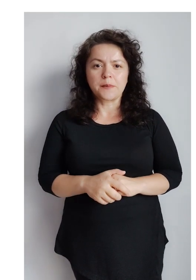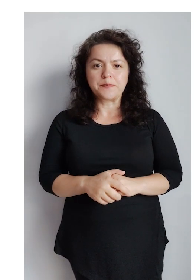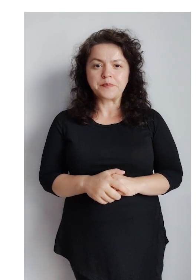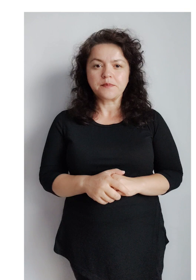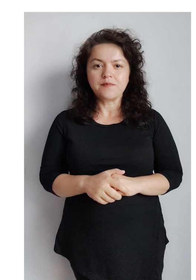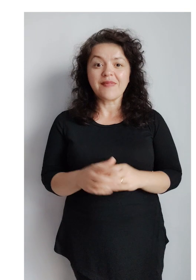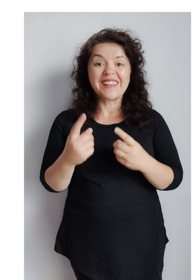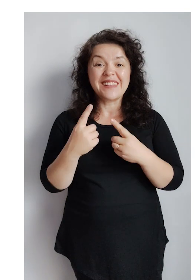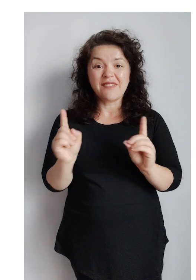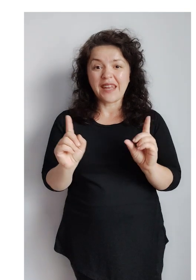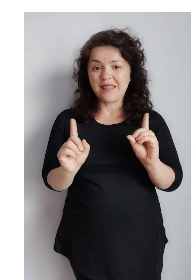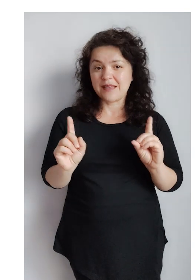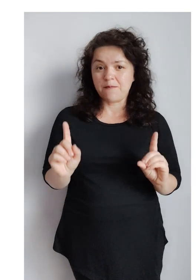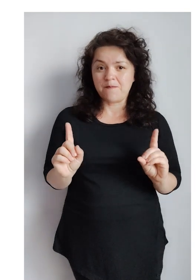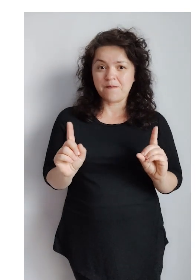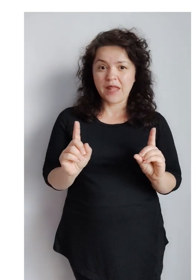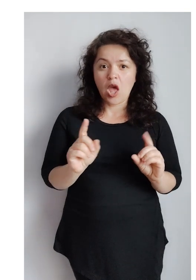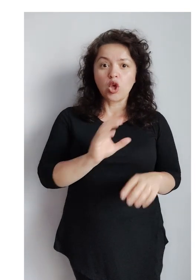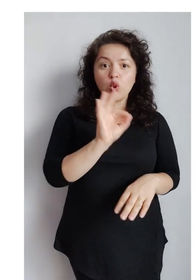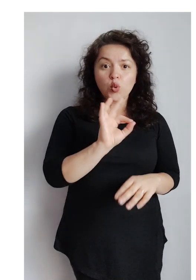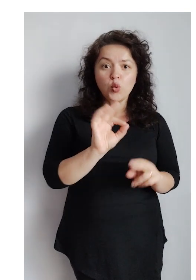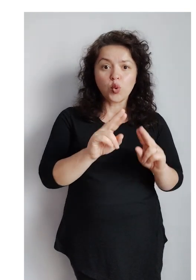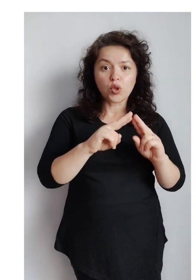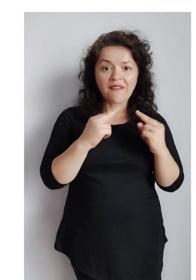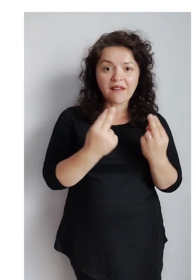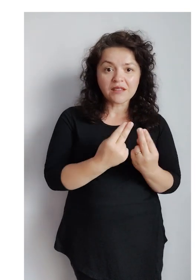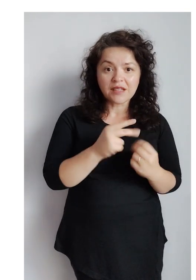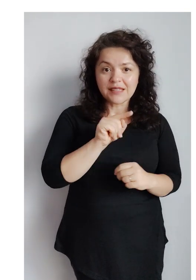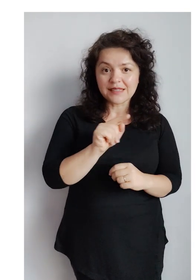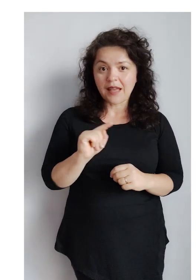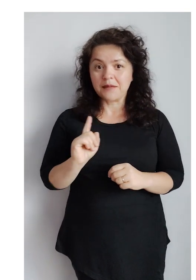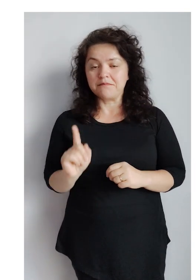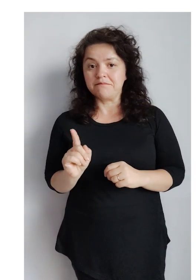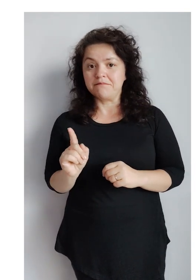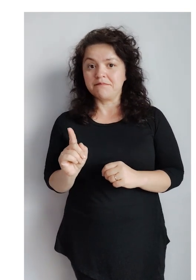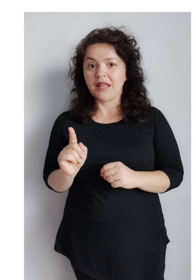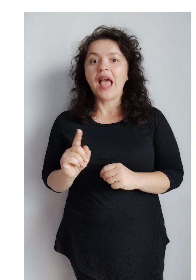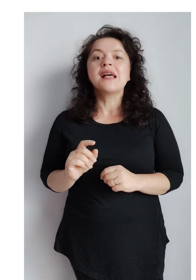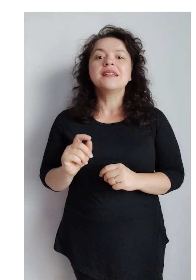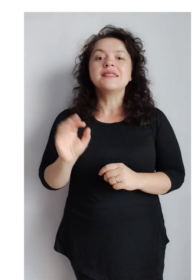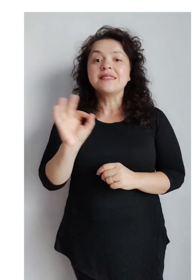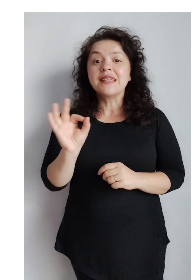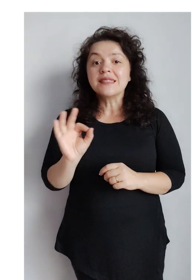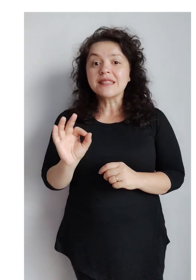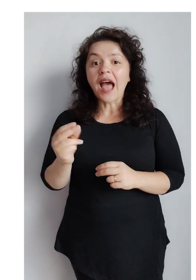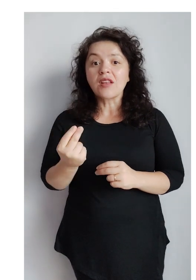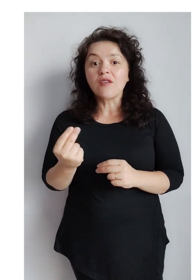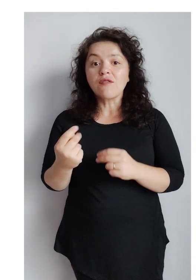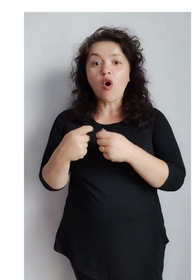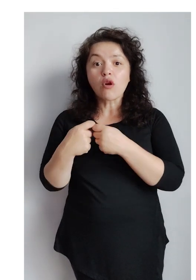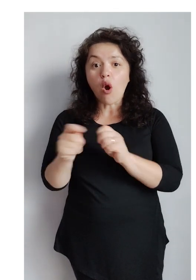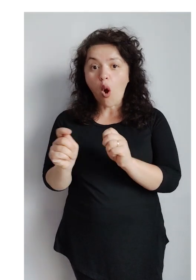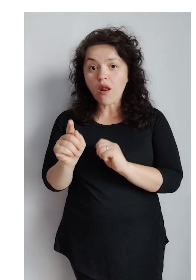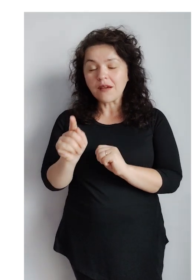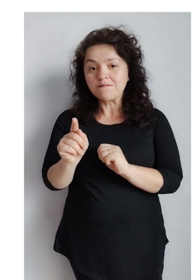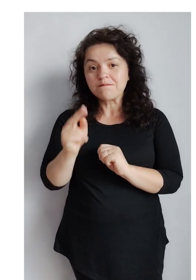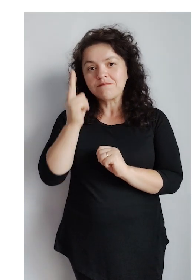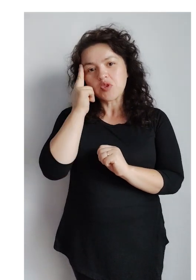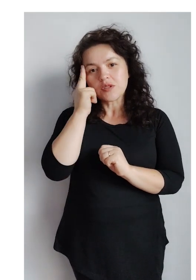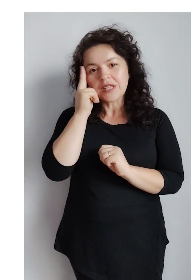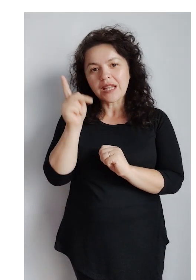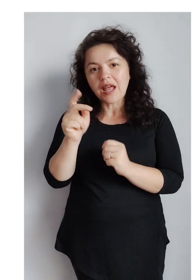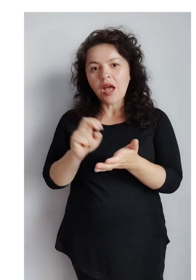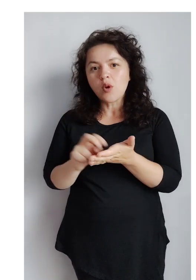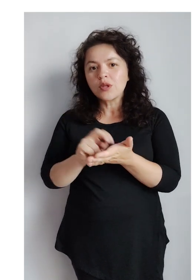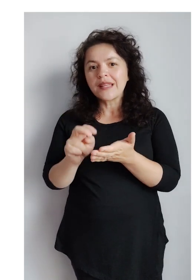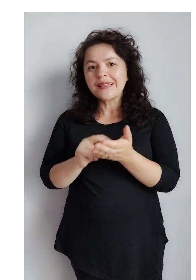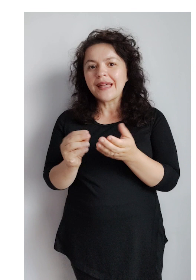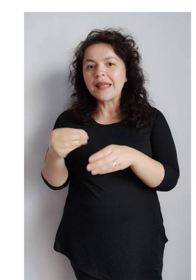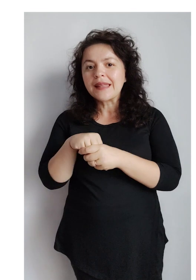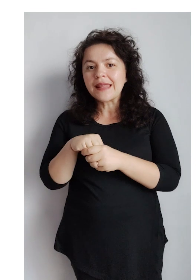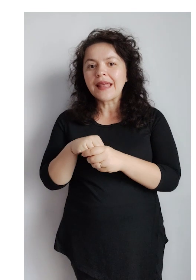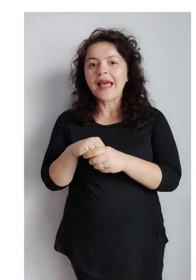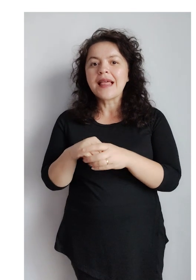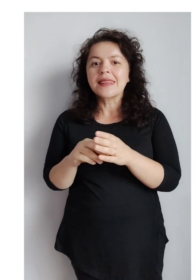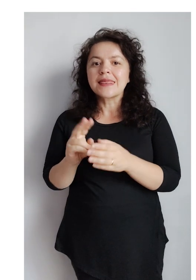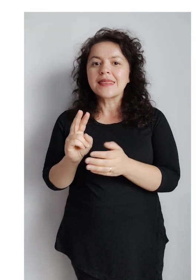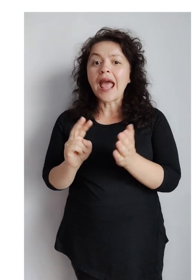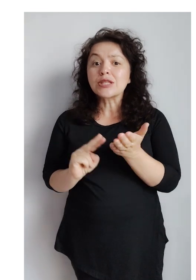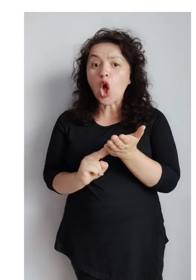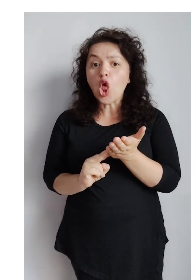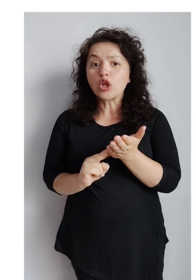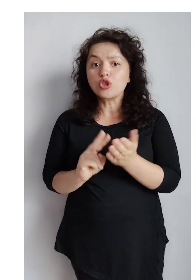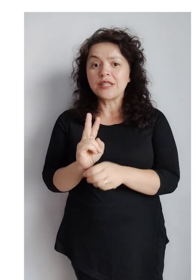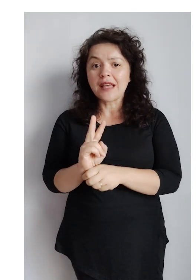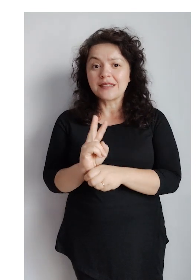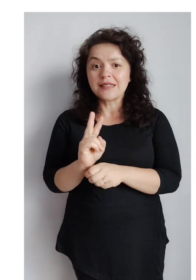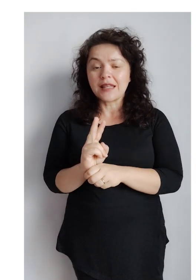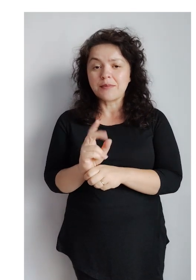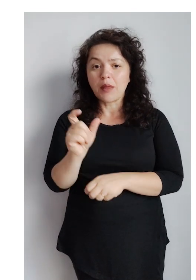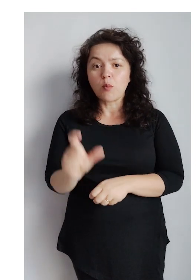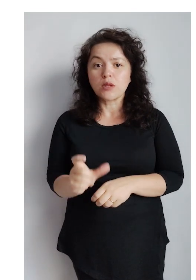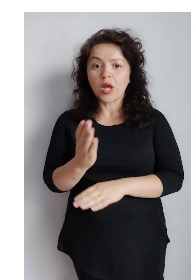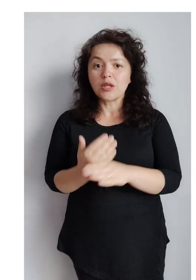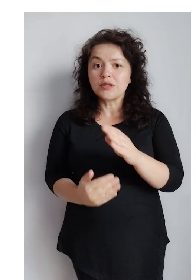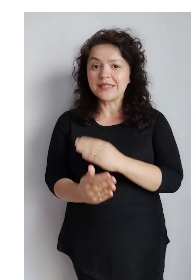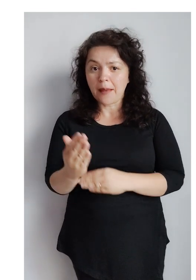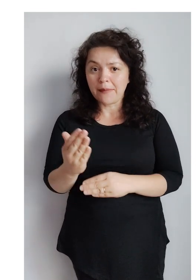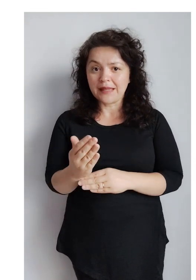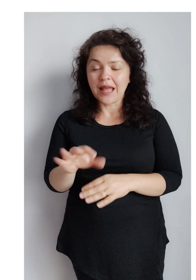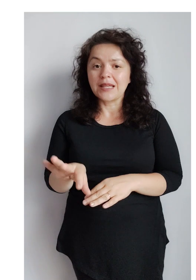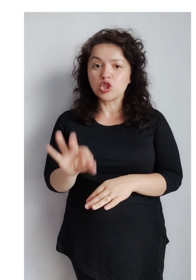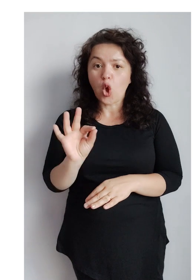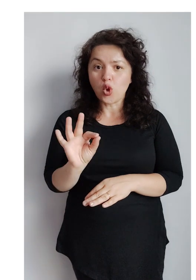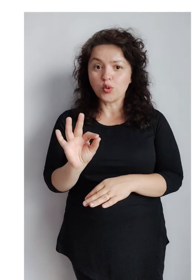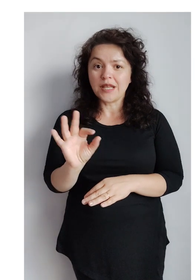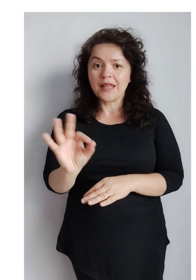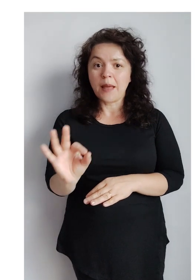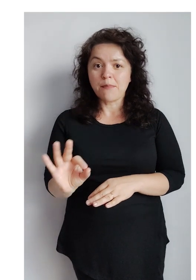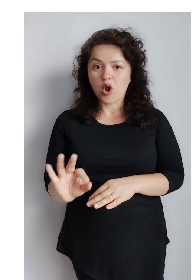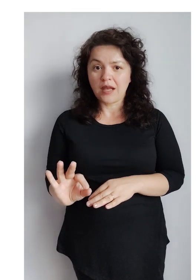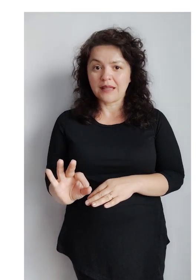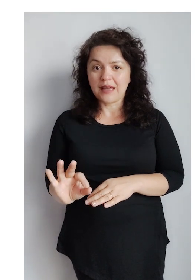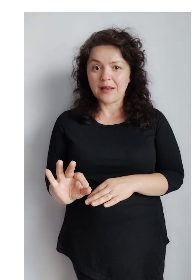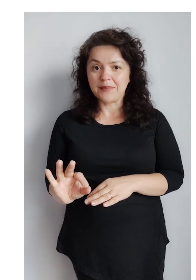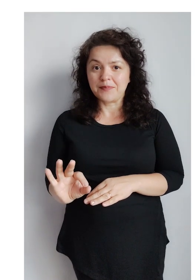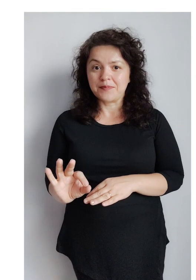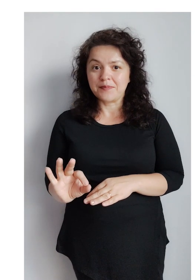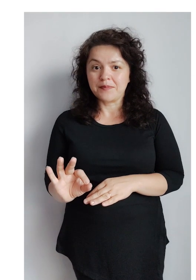Diferența față de Universal Design este că Design for All ia în considerare și utilizarea tehnologiilor de asistență pentru persoanele cu dizabilități în soluțiile de proiectare.